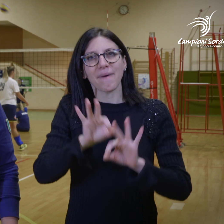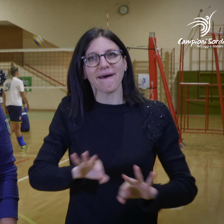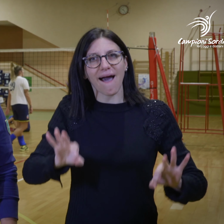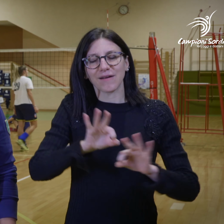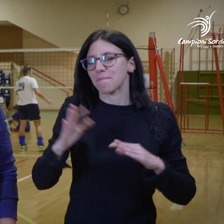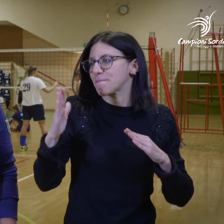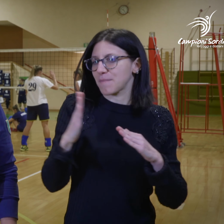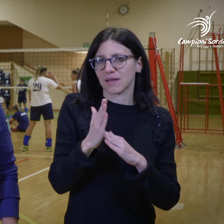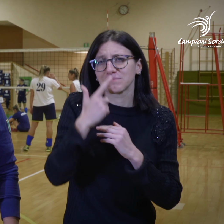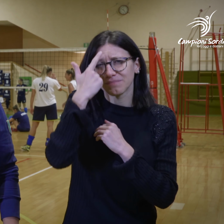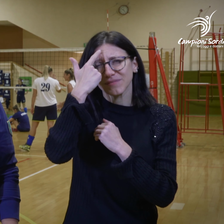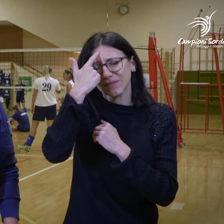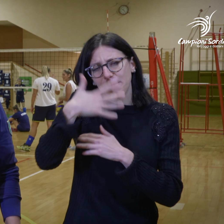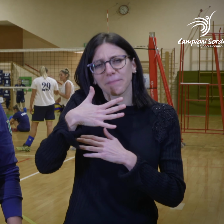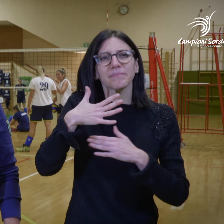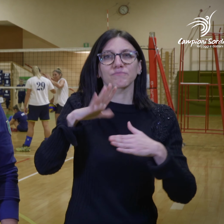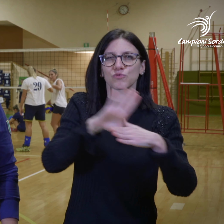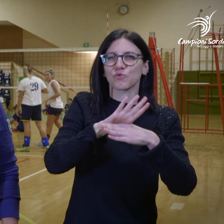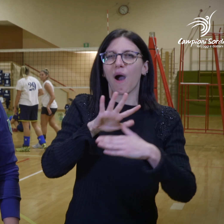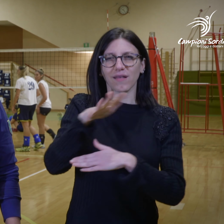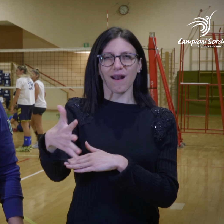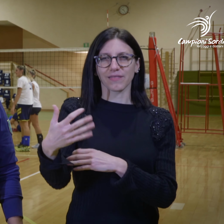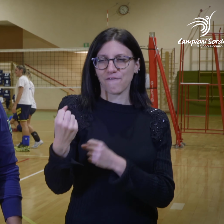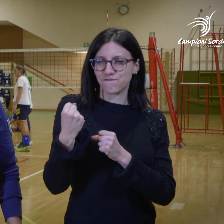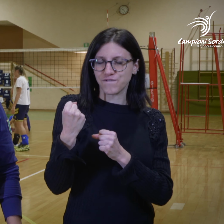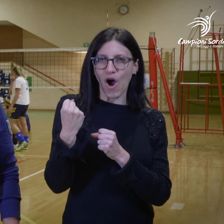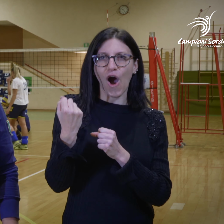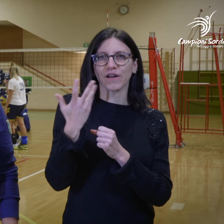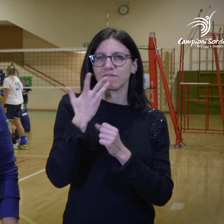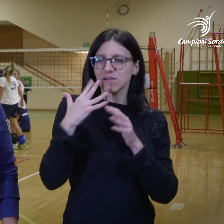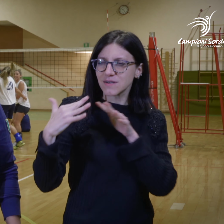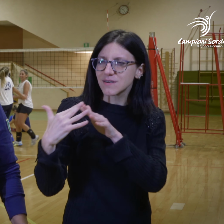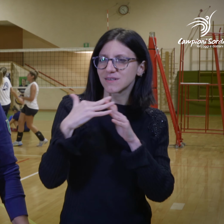incontreremo delle formazioni agguerrite e che ormai conoscono l'Italia come